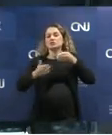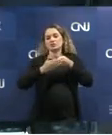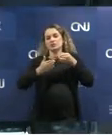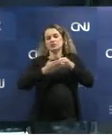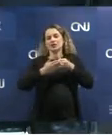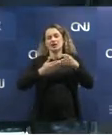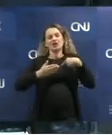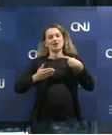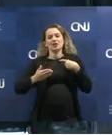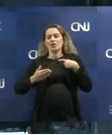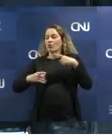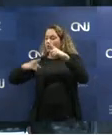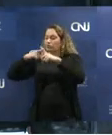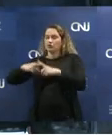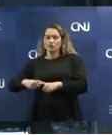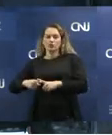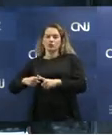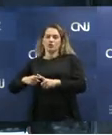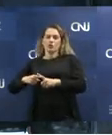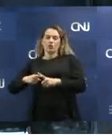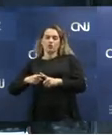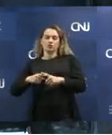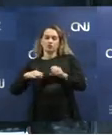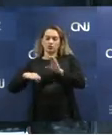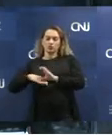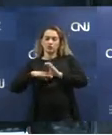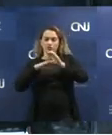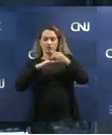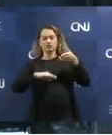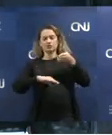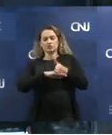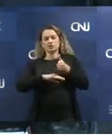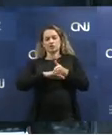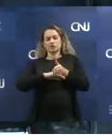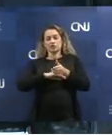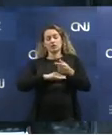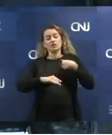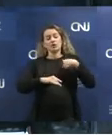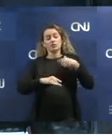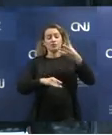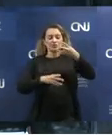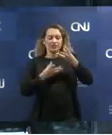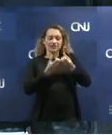conselheiro aqui que me ladeia Vamos deixar durante 20 anos essa situação